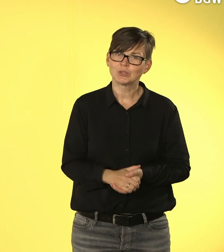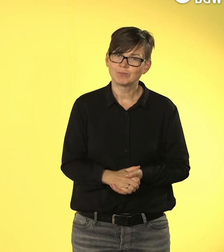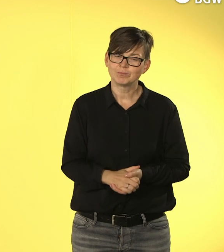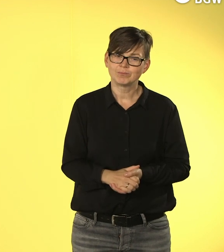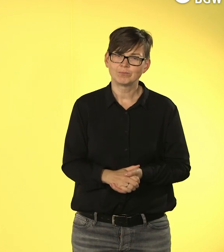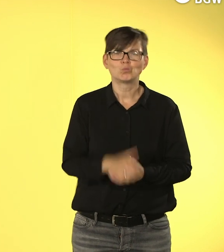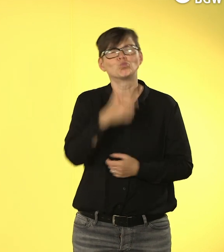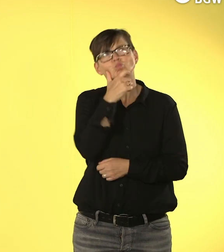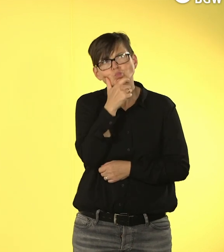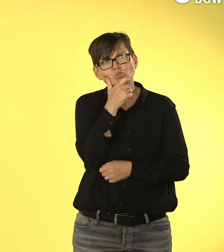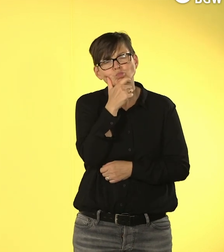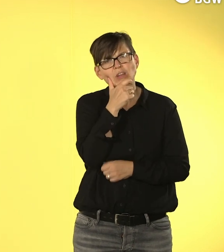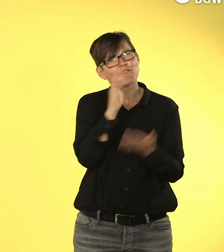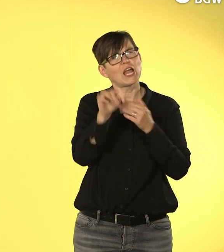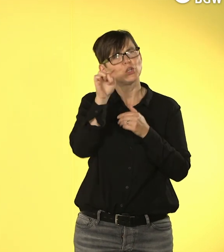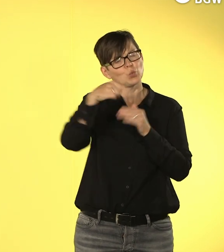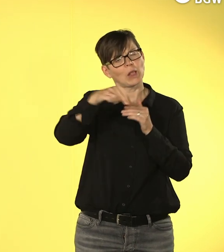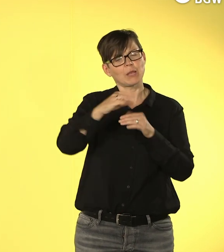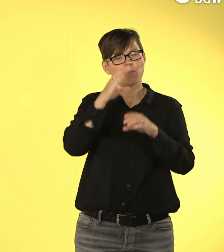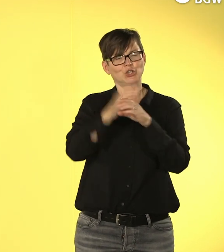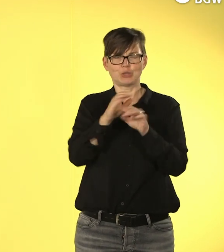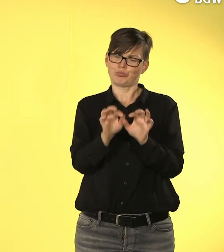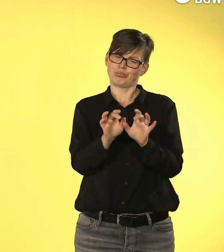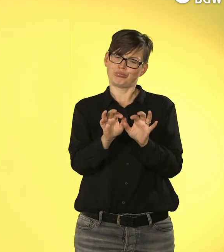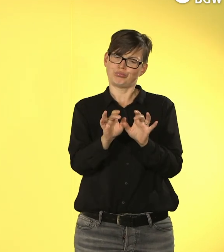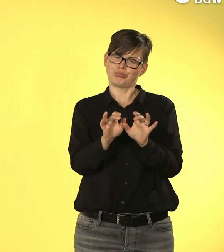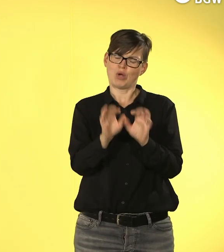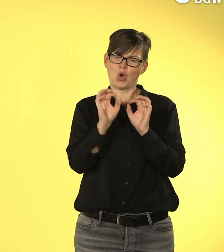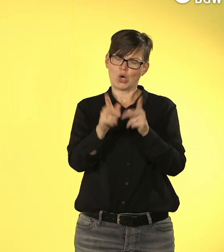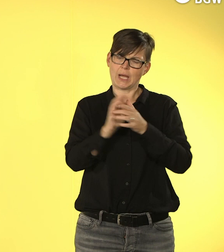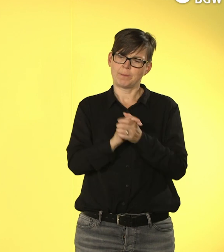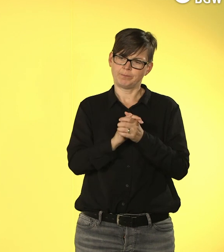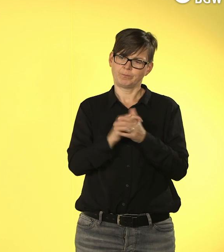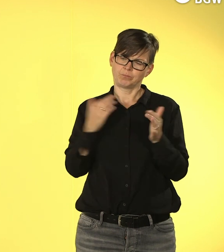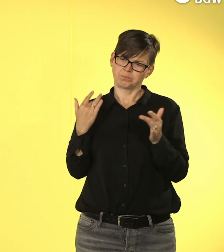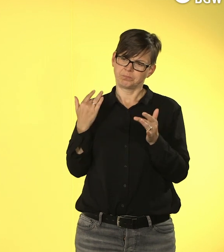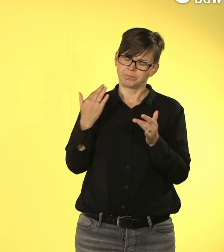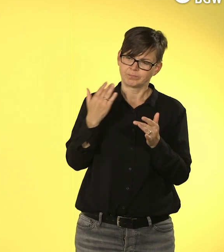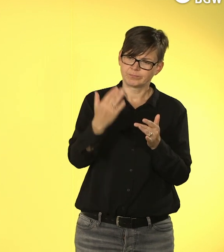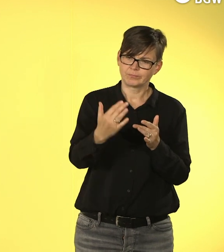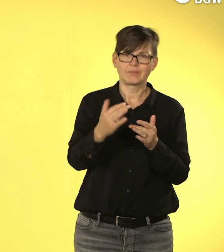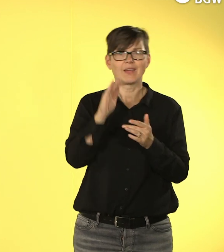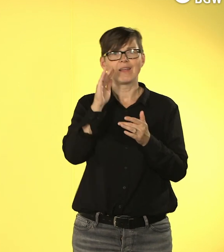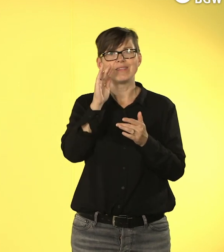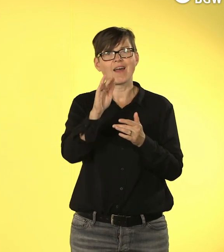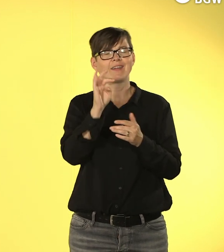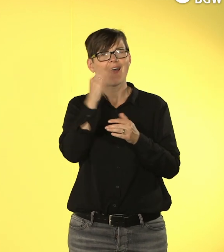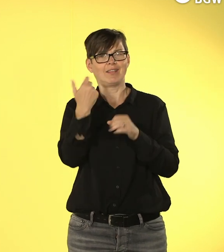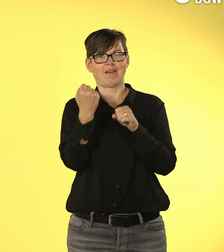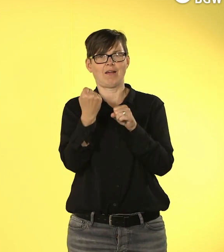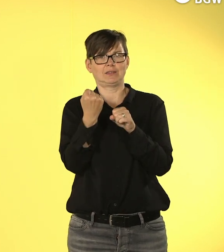Vielleicht könnt ihr im Chat schreiben, wie ihr Konflikte in der Arbeit erlebt.